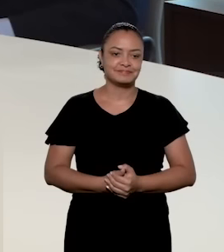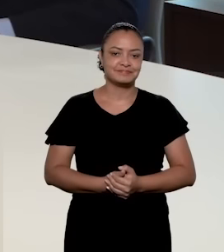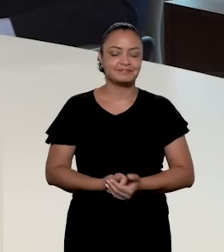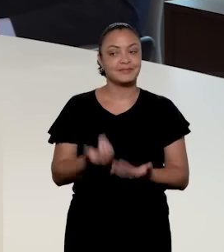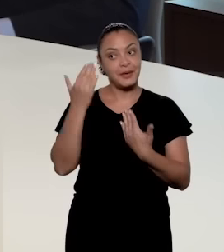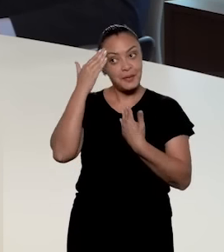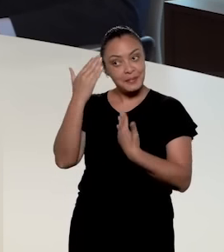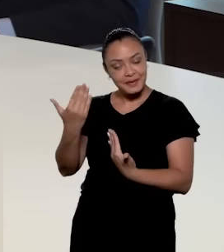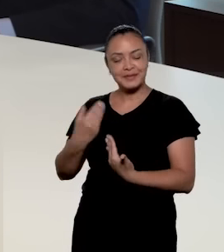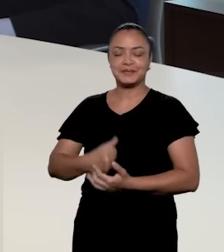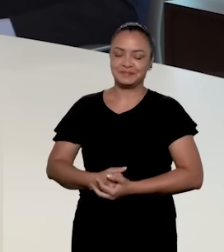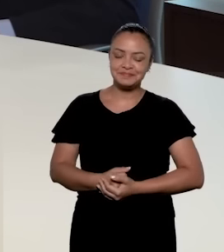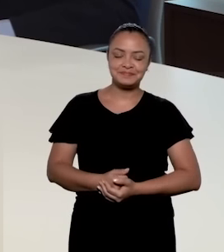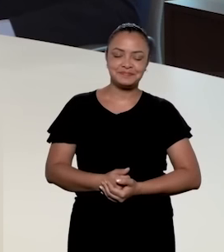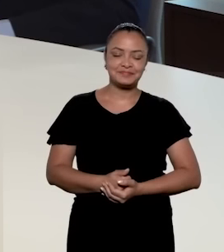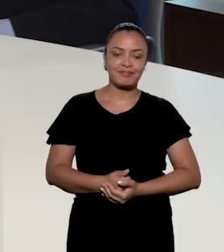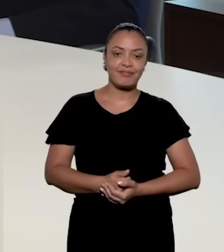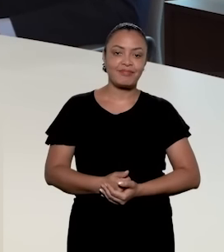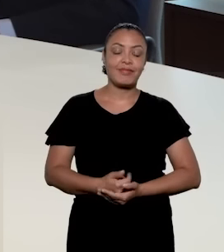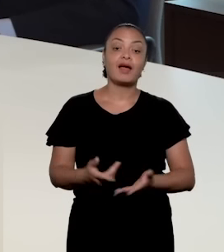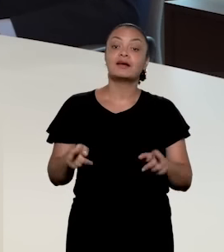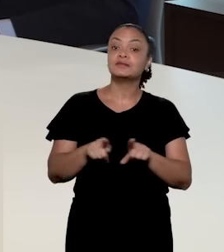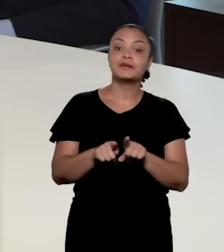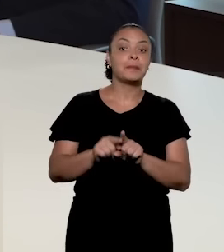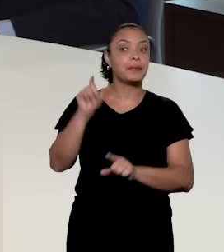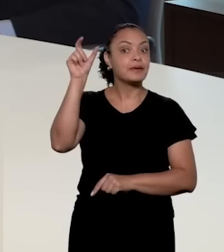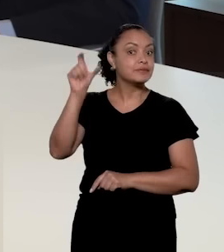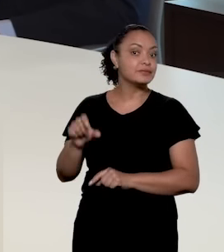Obrigada pela sua presença. Quem também está conosco é o Diretor